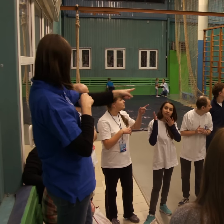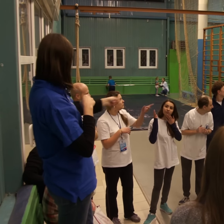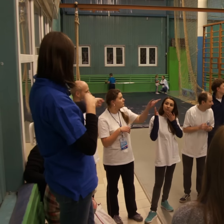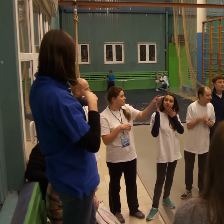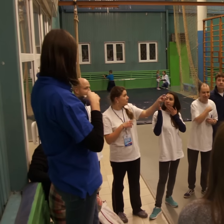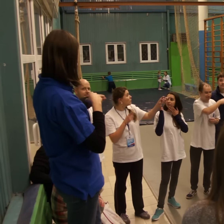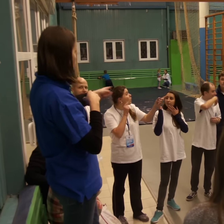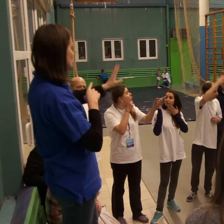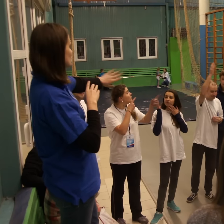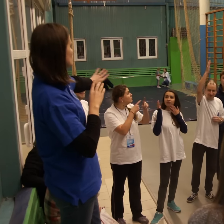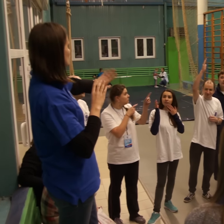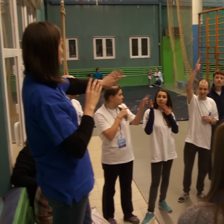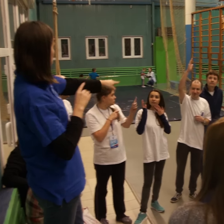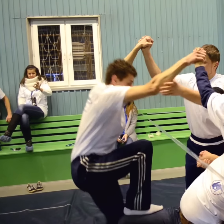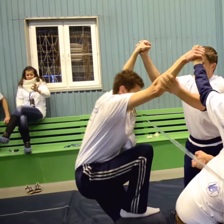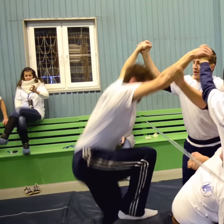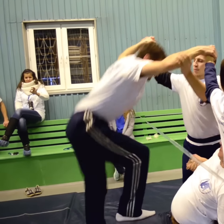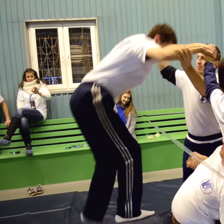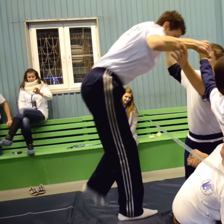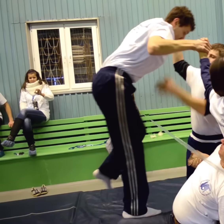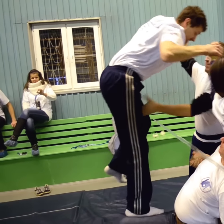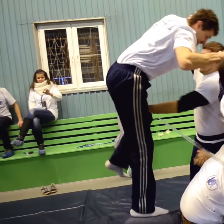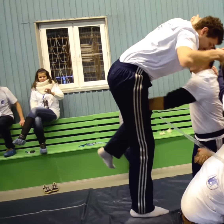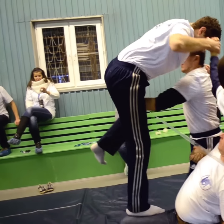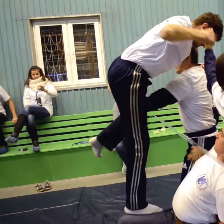радуясь выпавшей возможности проверить себя на прочность.